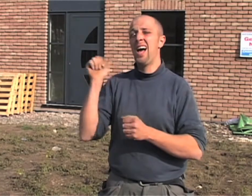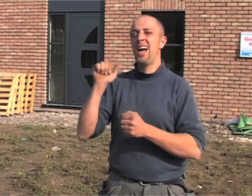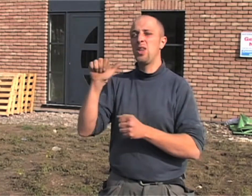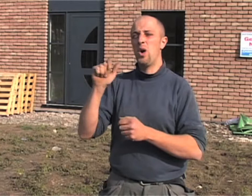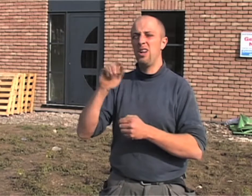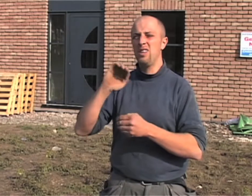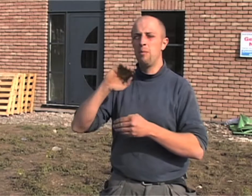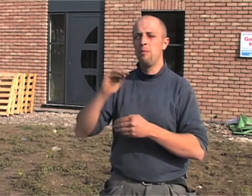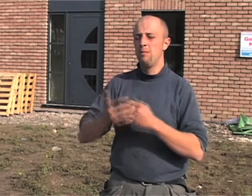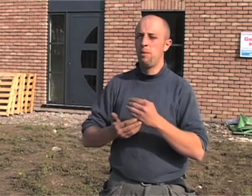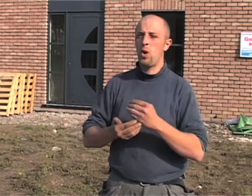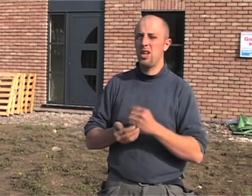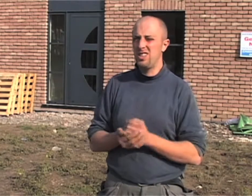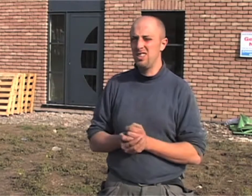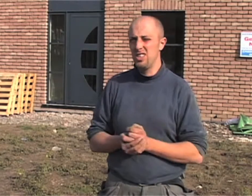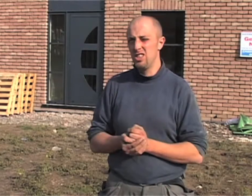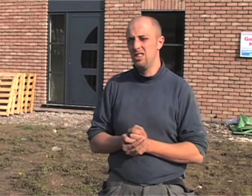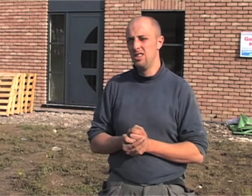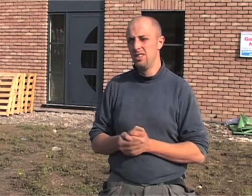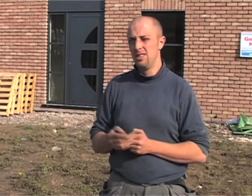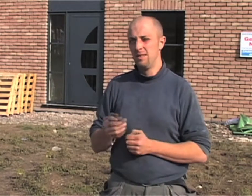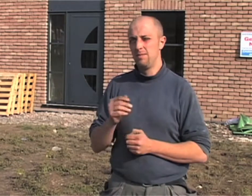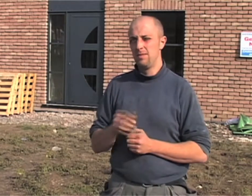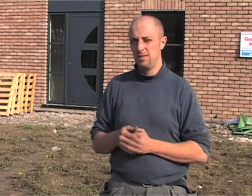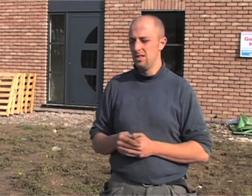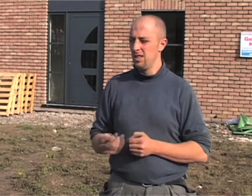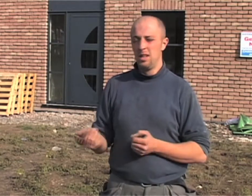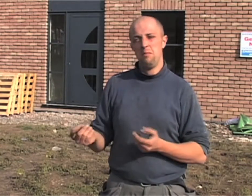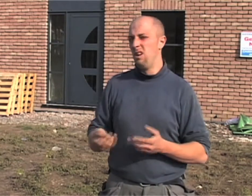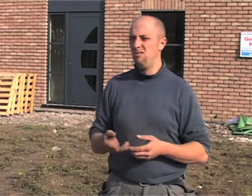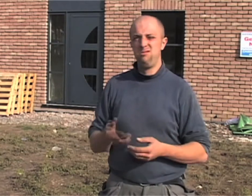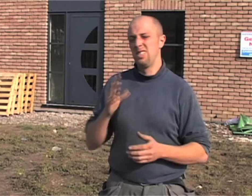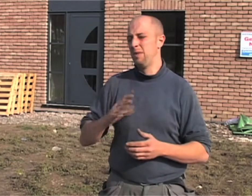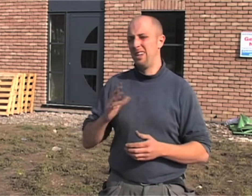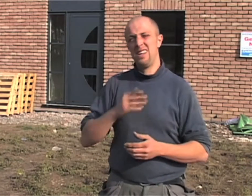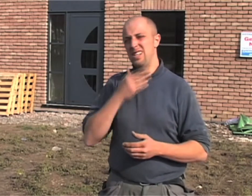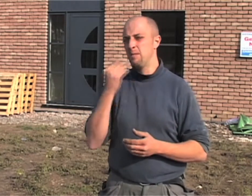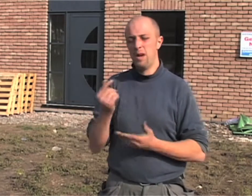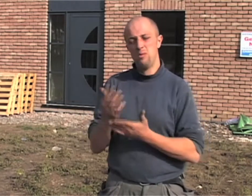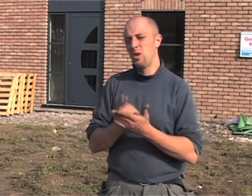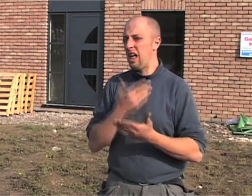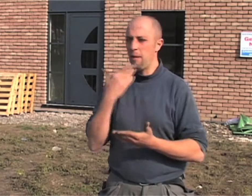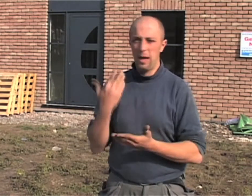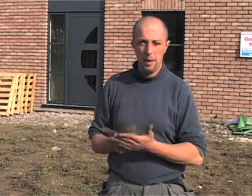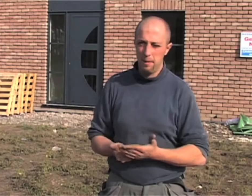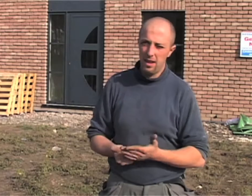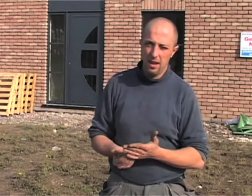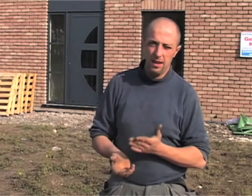J'ai essayé de travailler dans un atelier protégé mais le salaire n'était pas suffisant